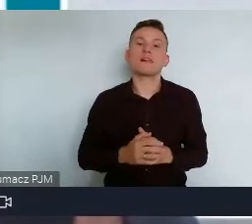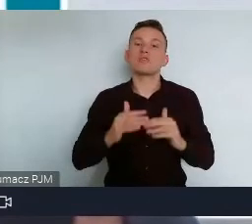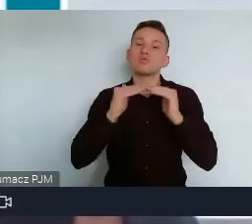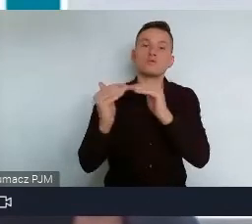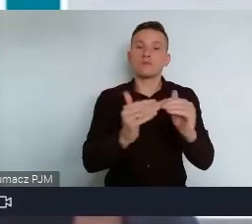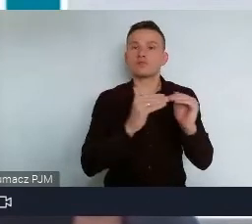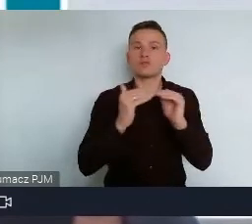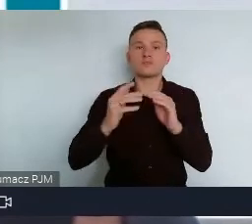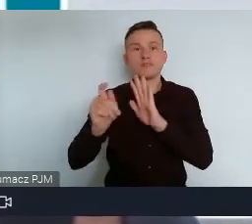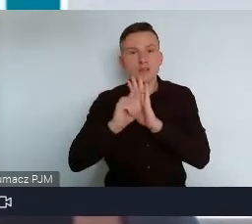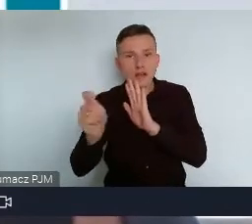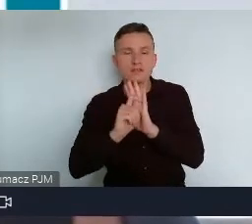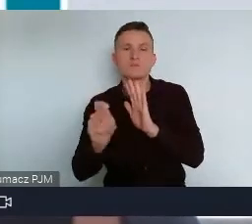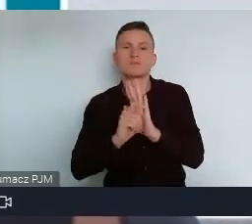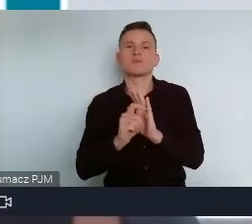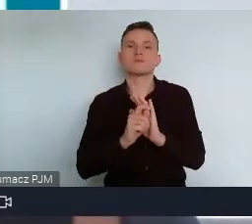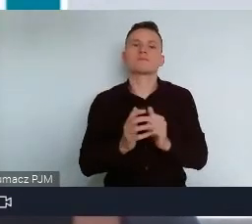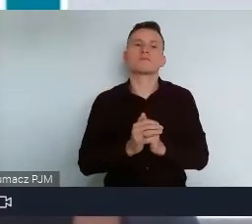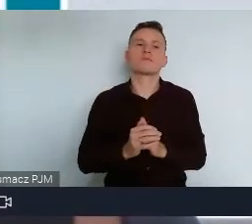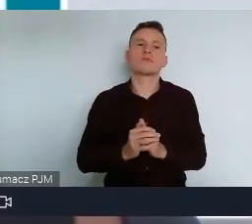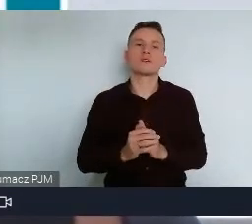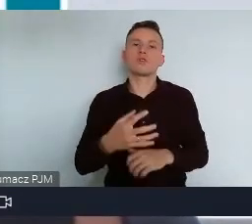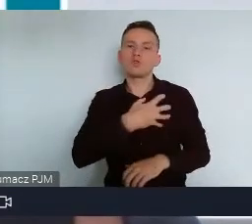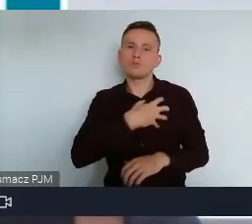gospodarka obiegu zamkniętego, smart technologie,